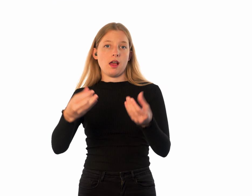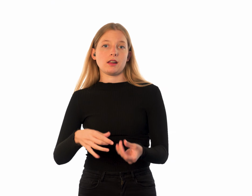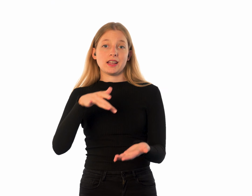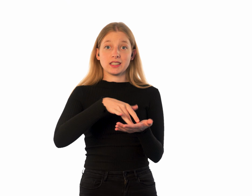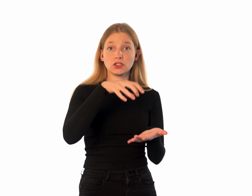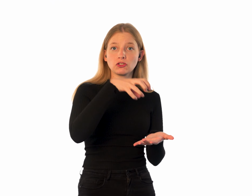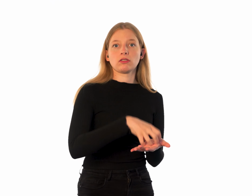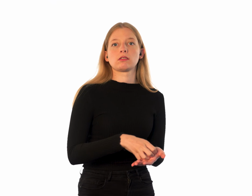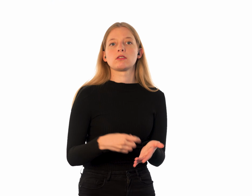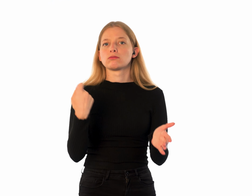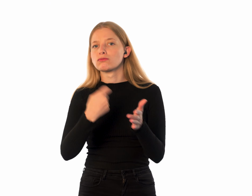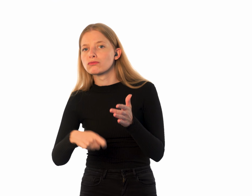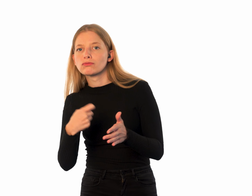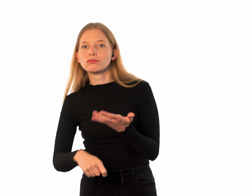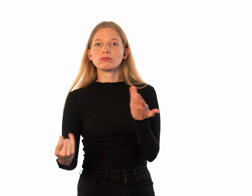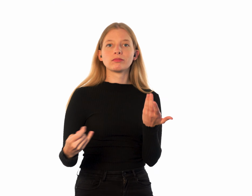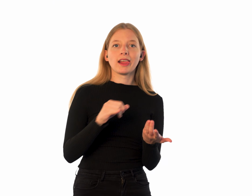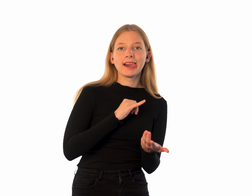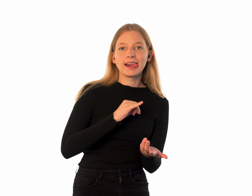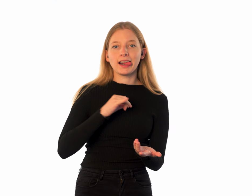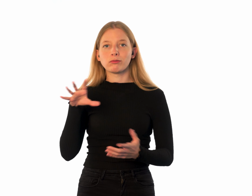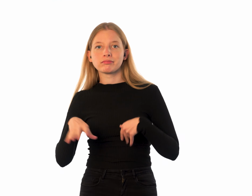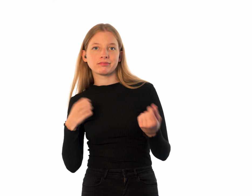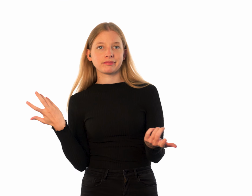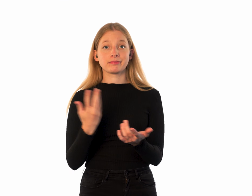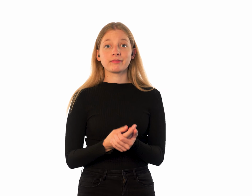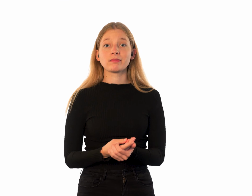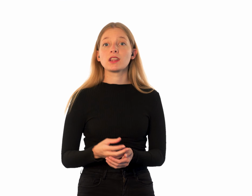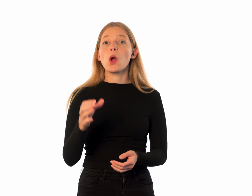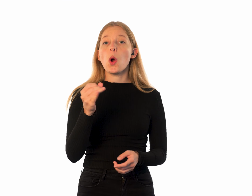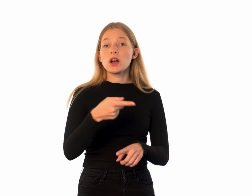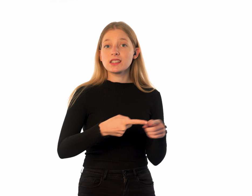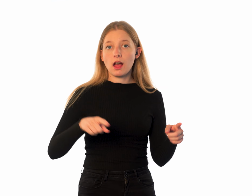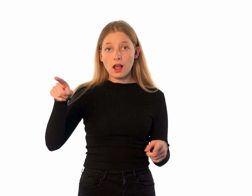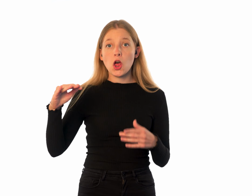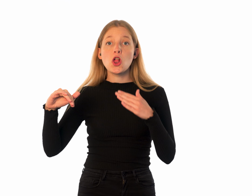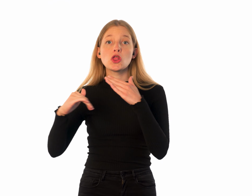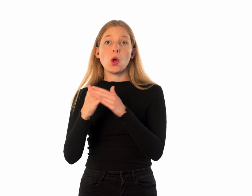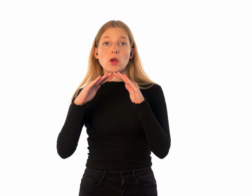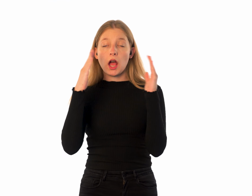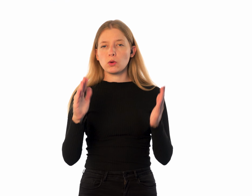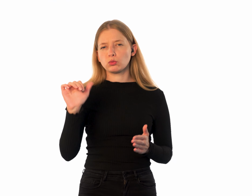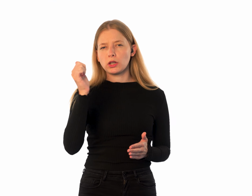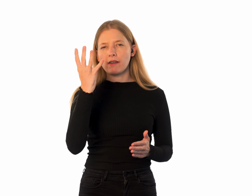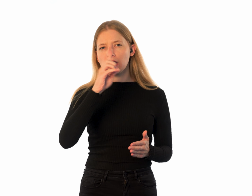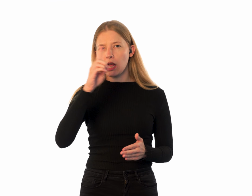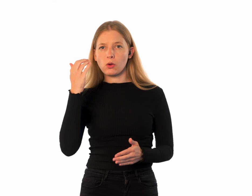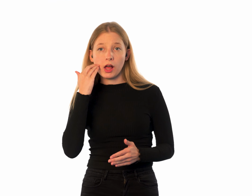in der Innenstadt zum Shoppen ein. Die Ortsteile Neuhausen (ca. 4.000 Einwohner) und